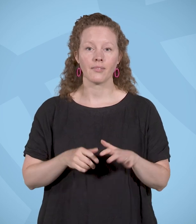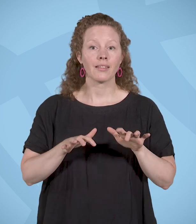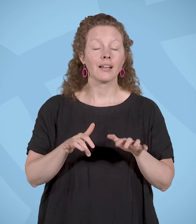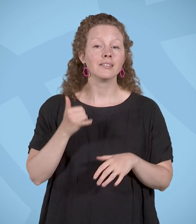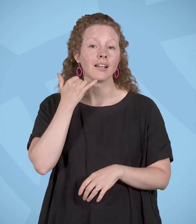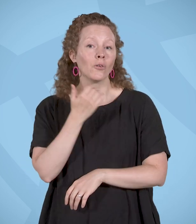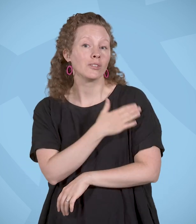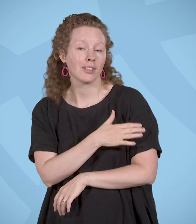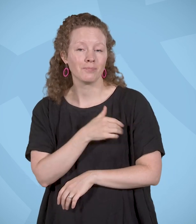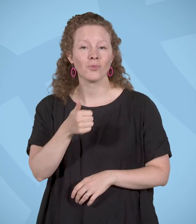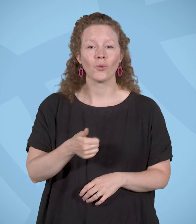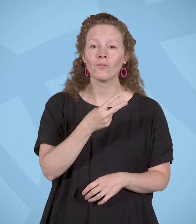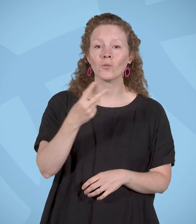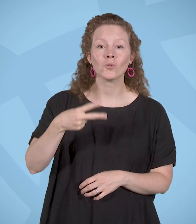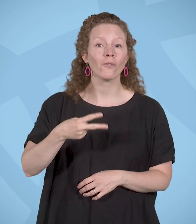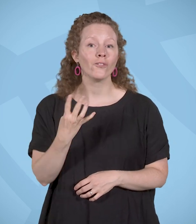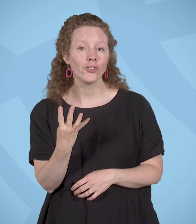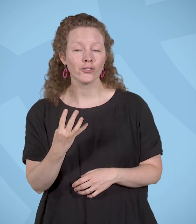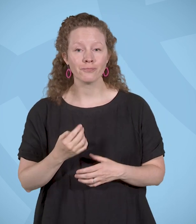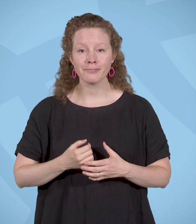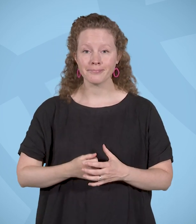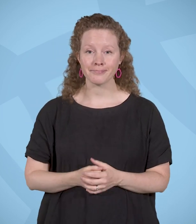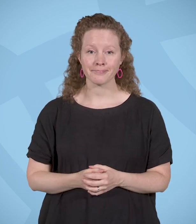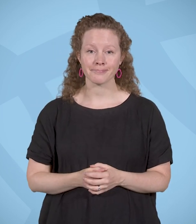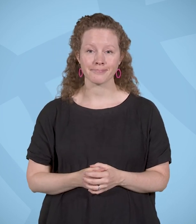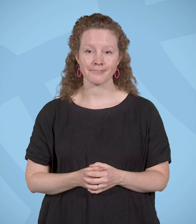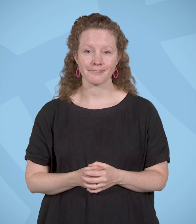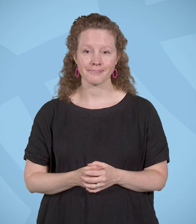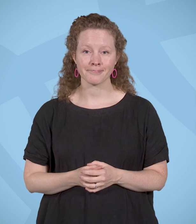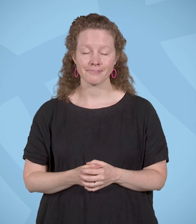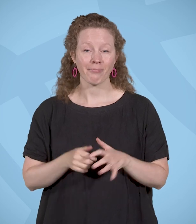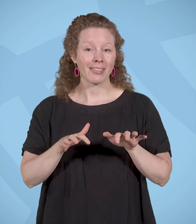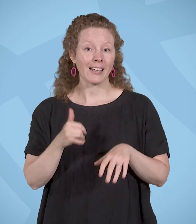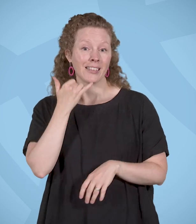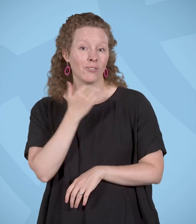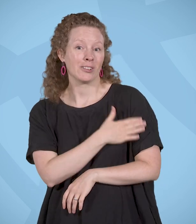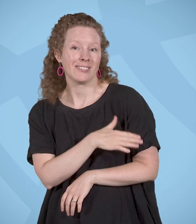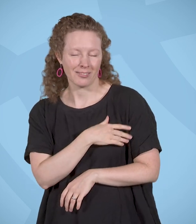Hur kommer texttelefontjänsten (TPP) att fungera 2024?